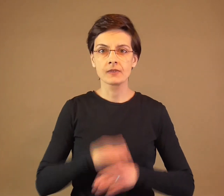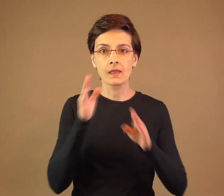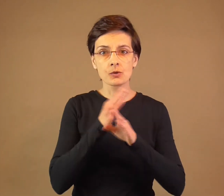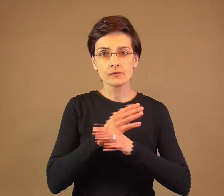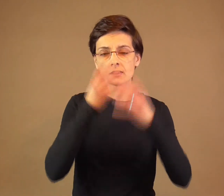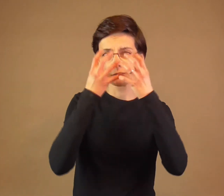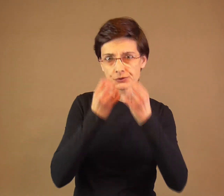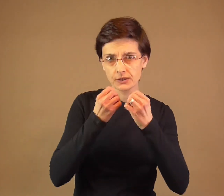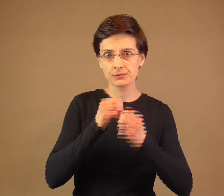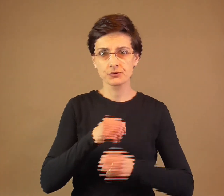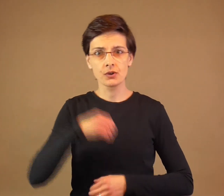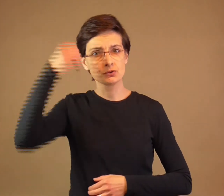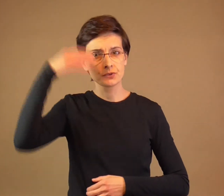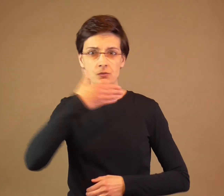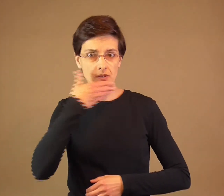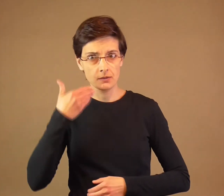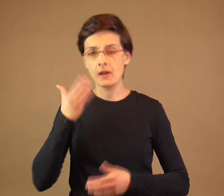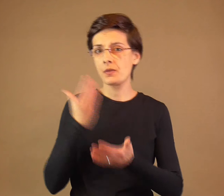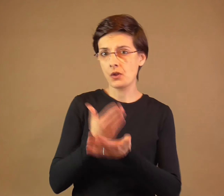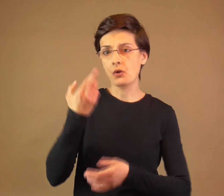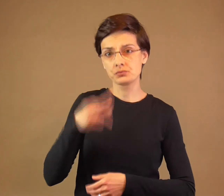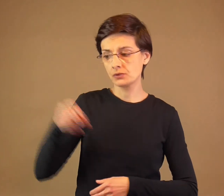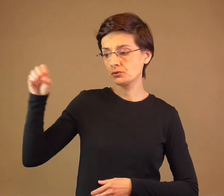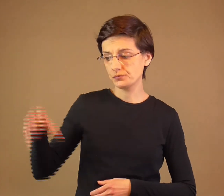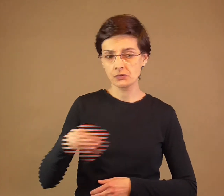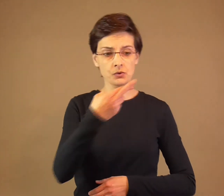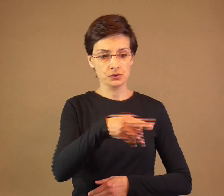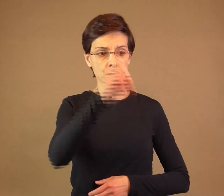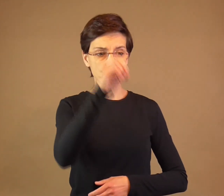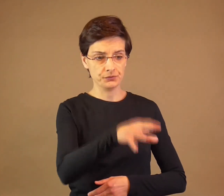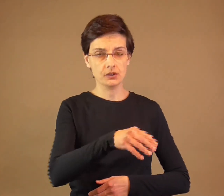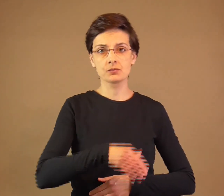Na wystawie specjalnie panuje półmrok.